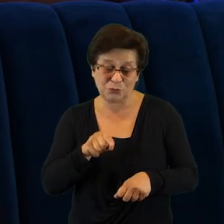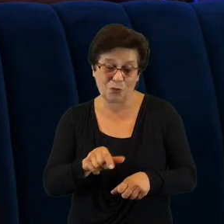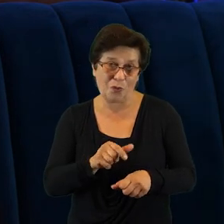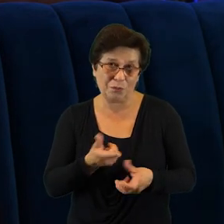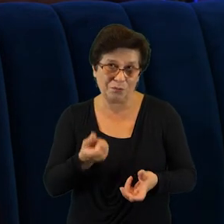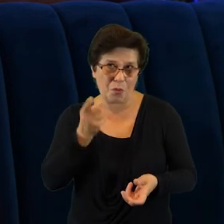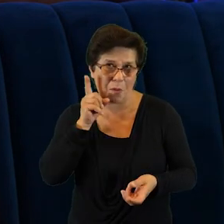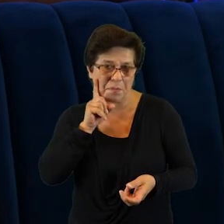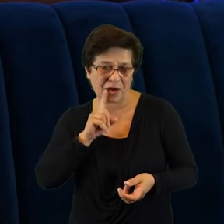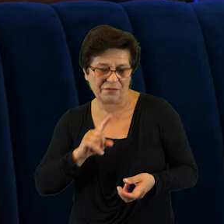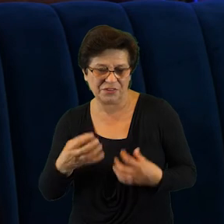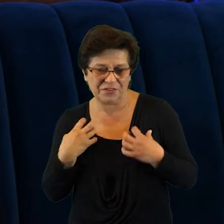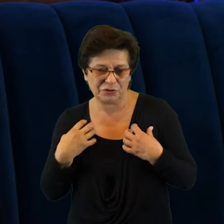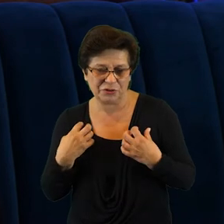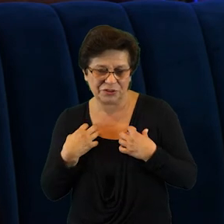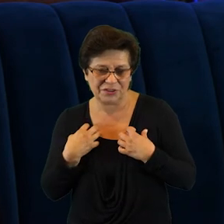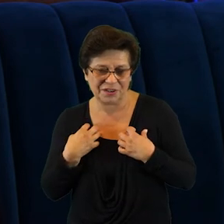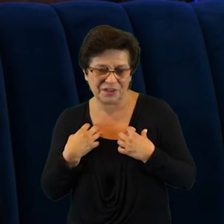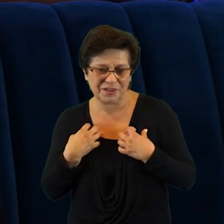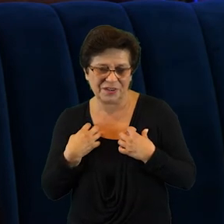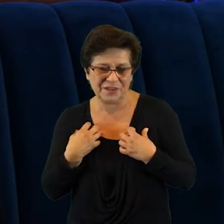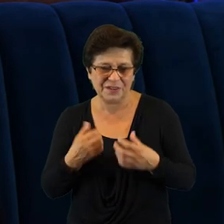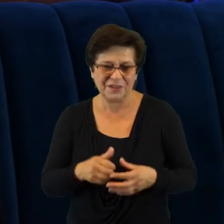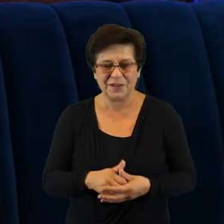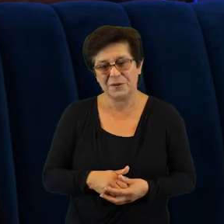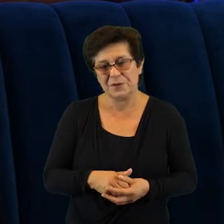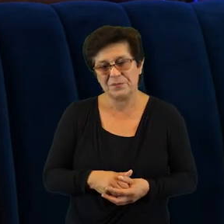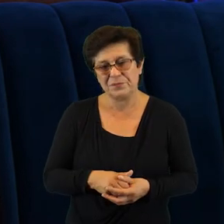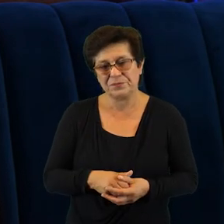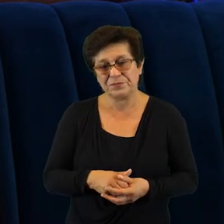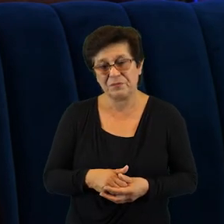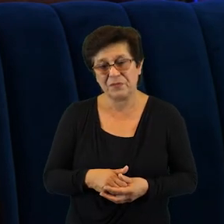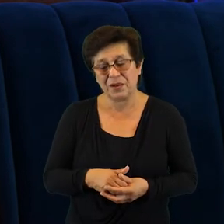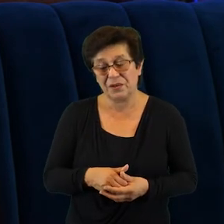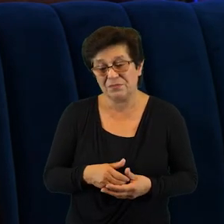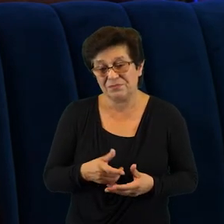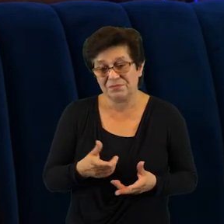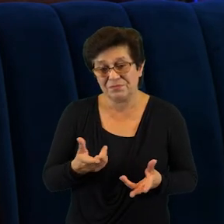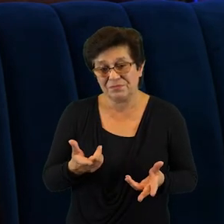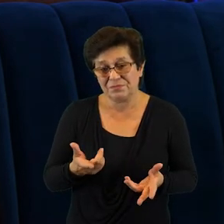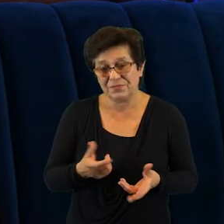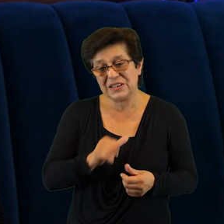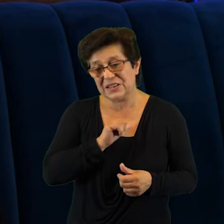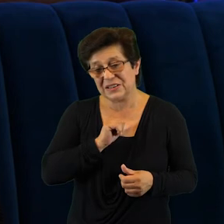Na ile to jest sztafaż. Na ile to jest image, który stwarza.